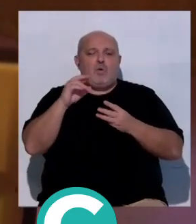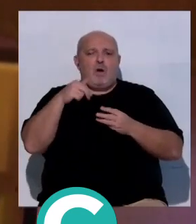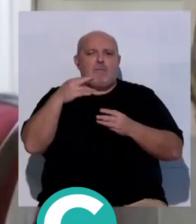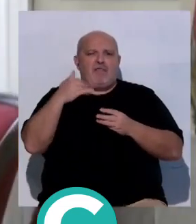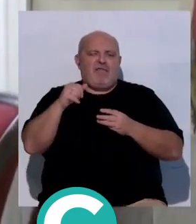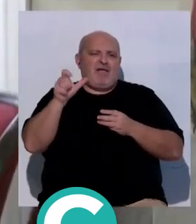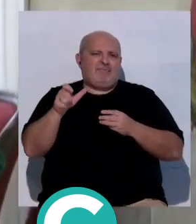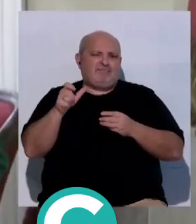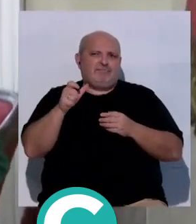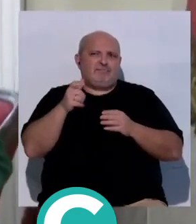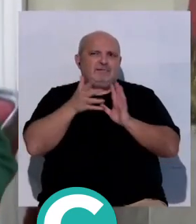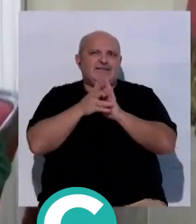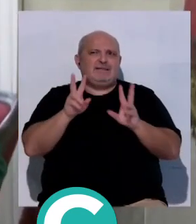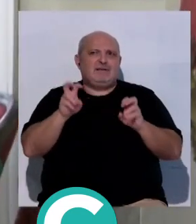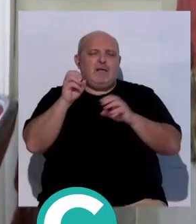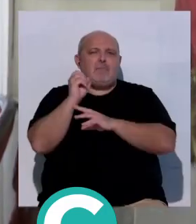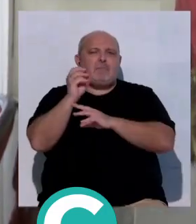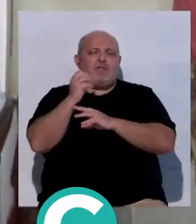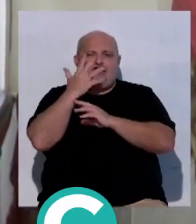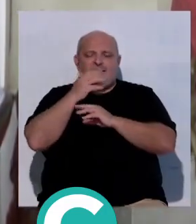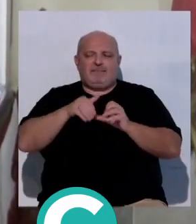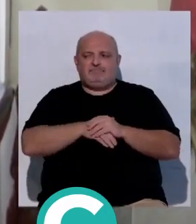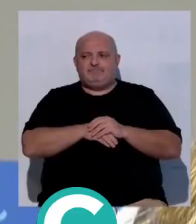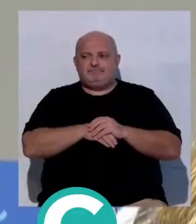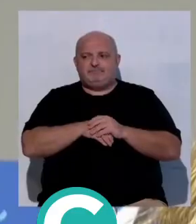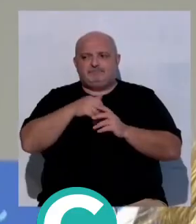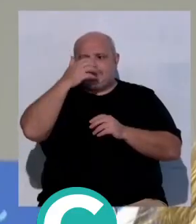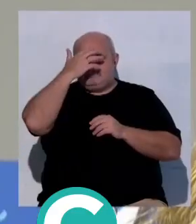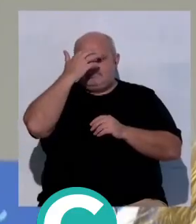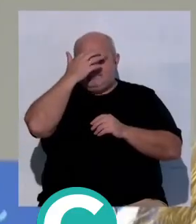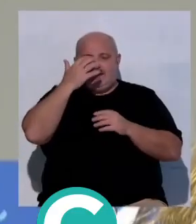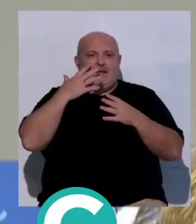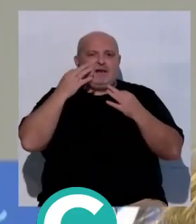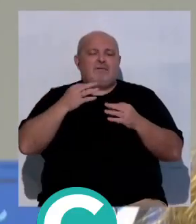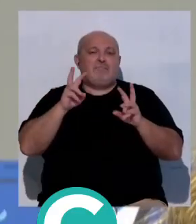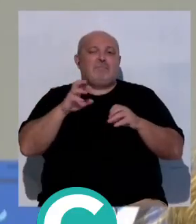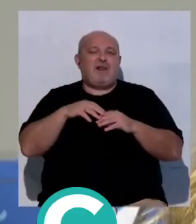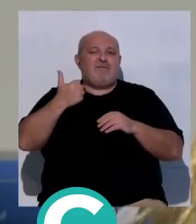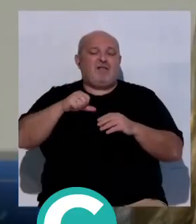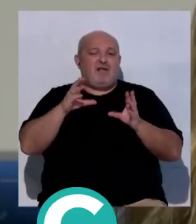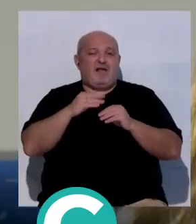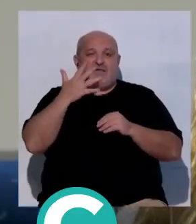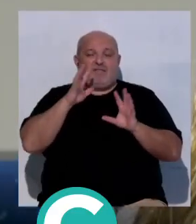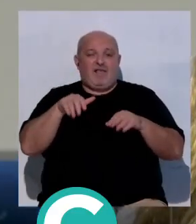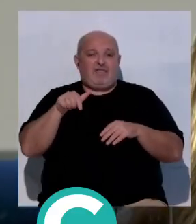Benítez con el título pregonando carnavales en realidad para valorar el carnaval de G porque